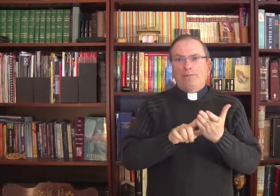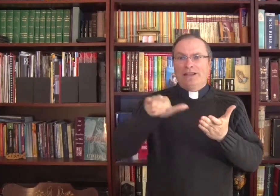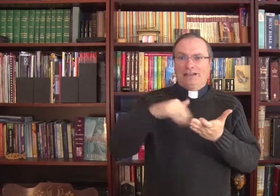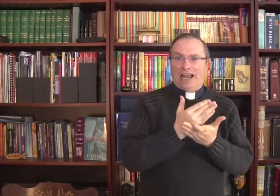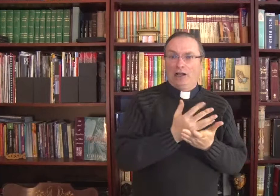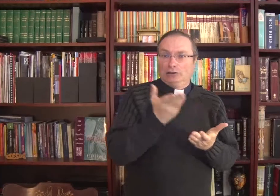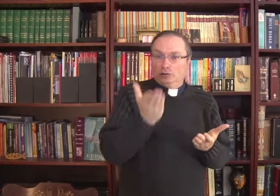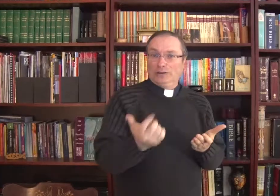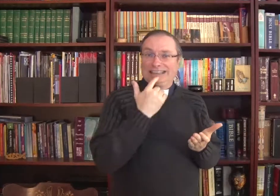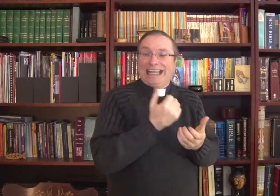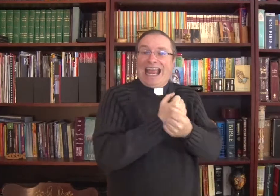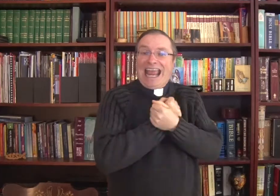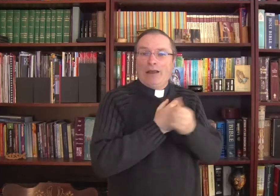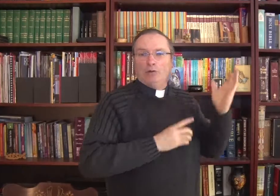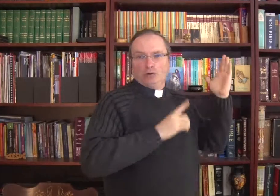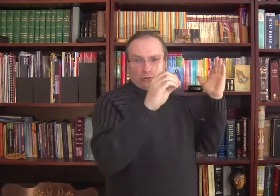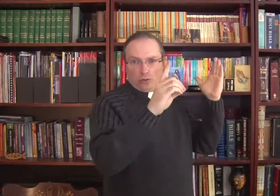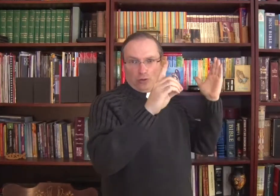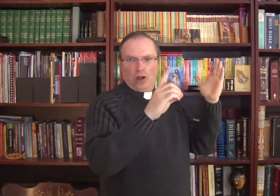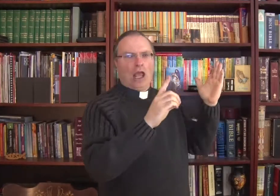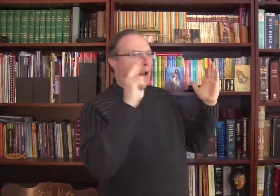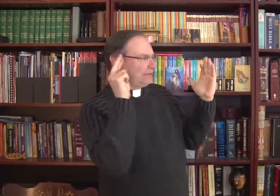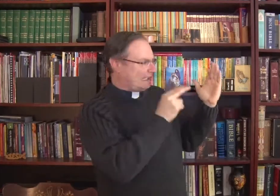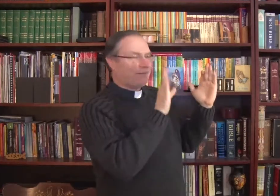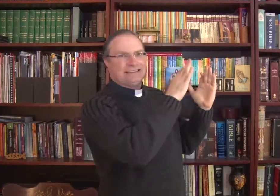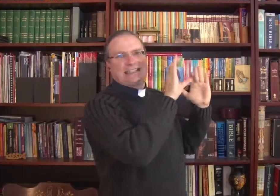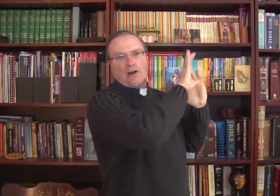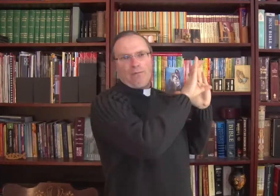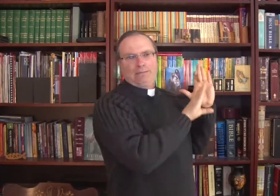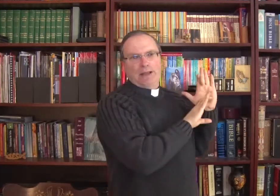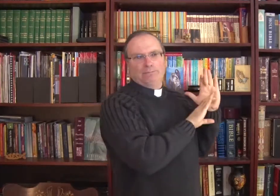car celui qui aime Dieu observe ses commandements.